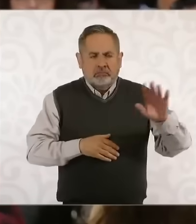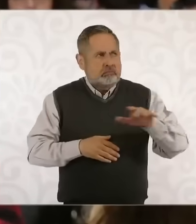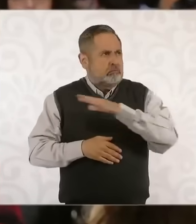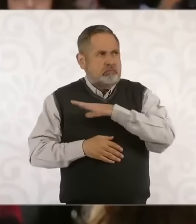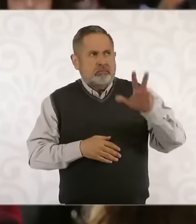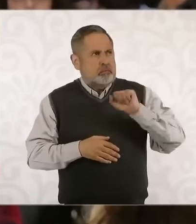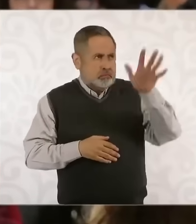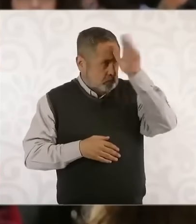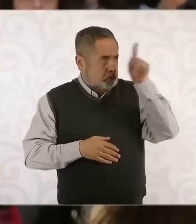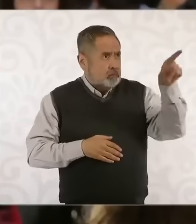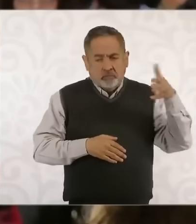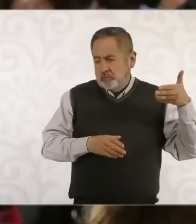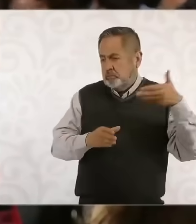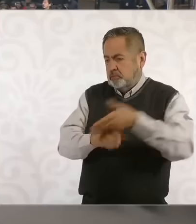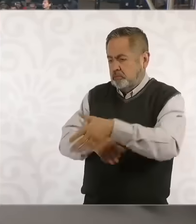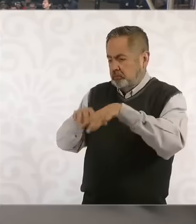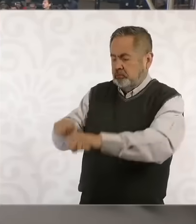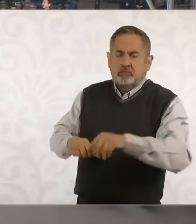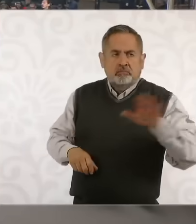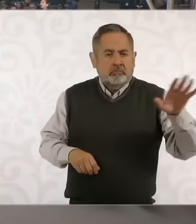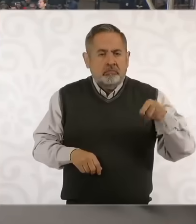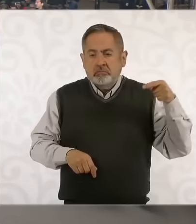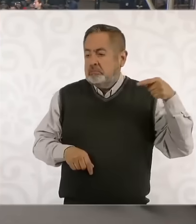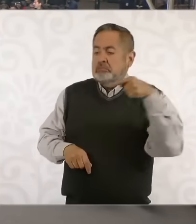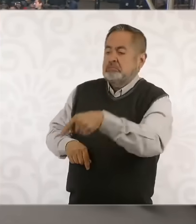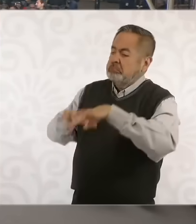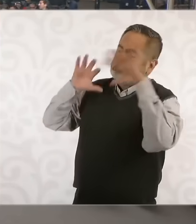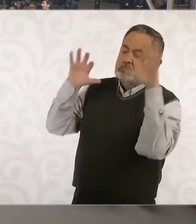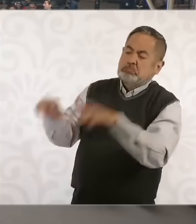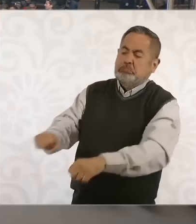que prácticamente va y alta porque requiere el petróleo. Así lo dice. Y si nosotros vemos